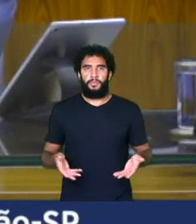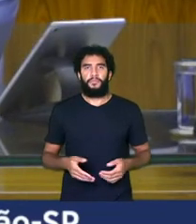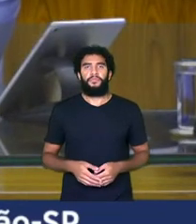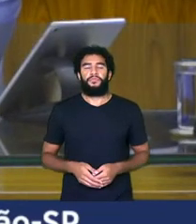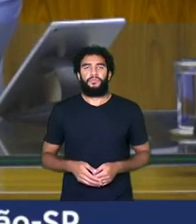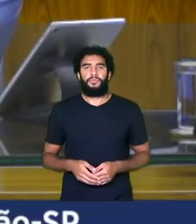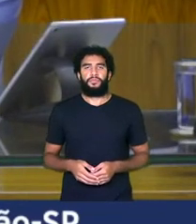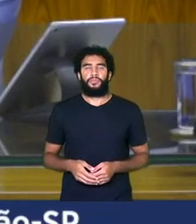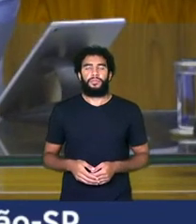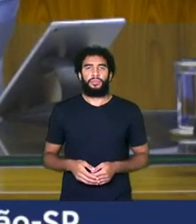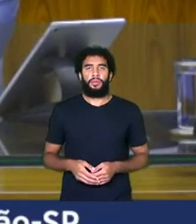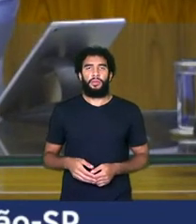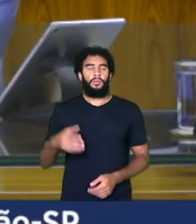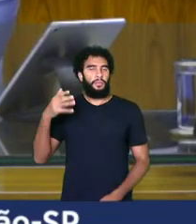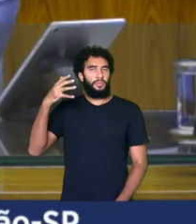ATENDIDO. CHAMAMOS AGORA PARA